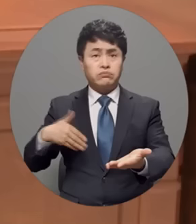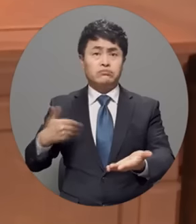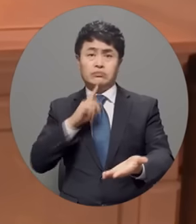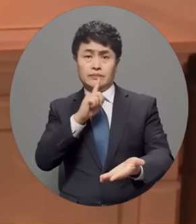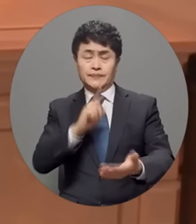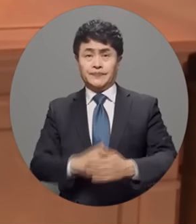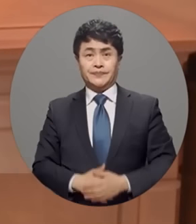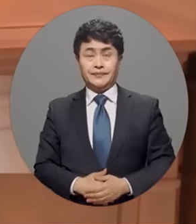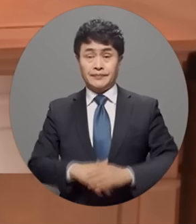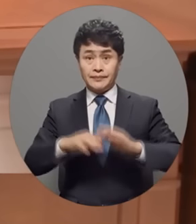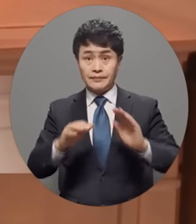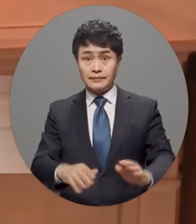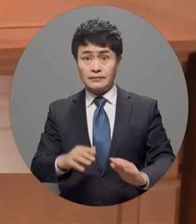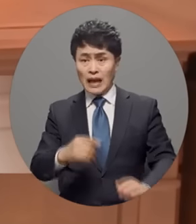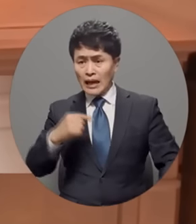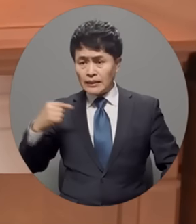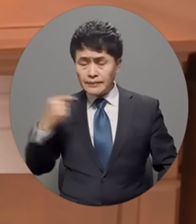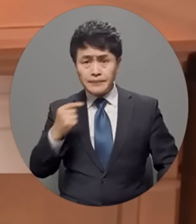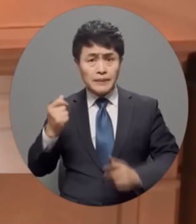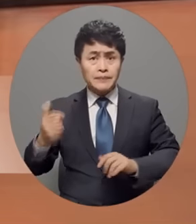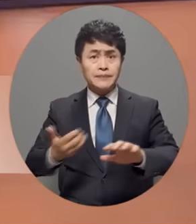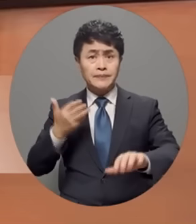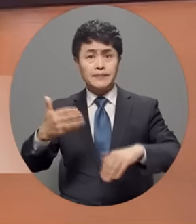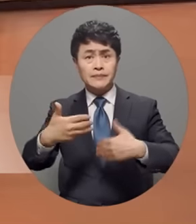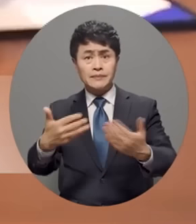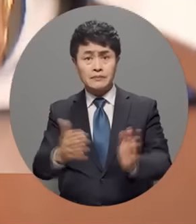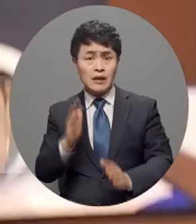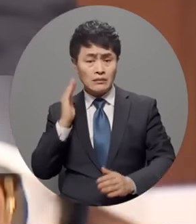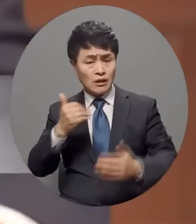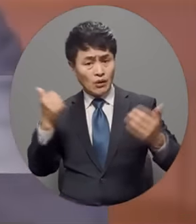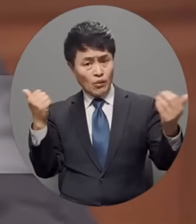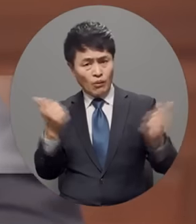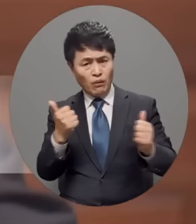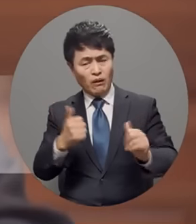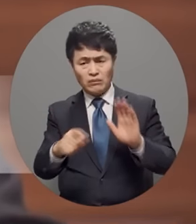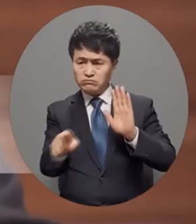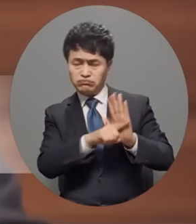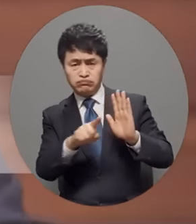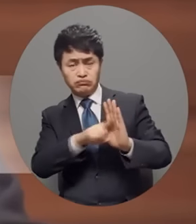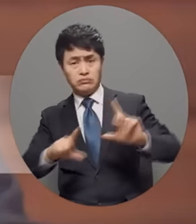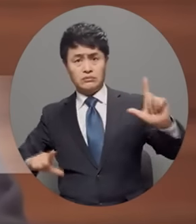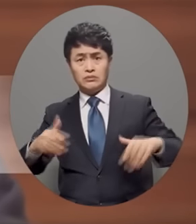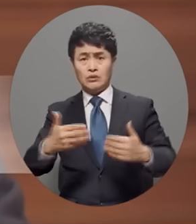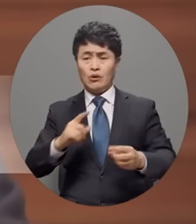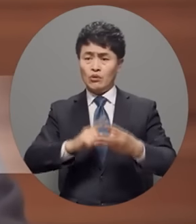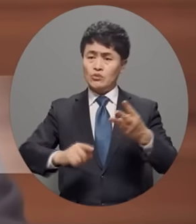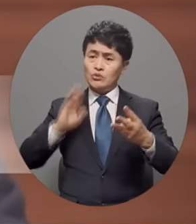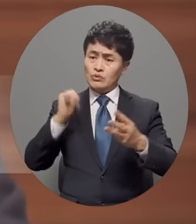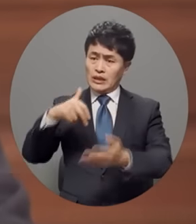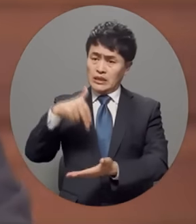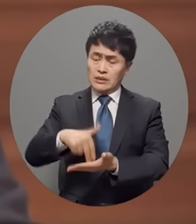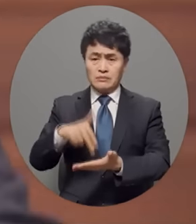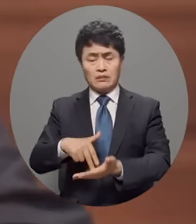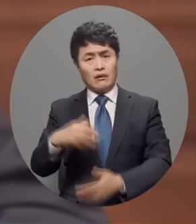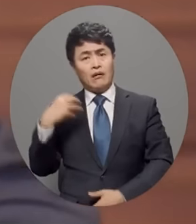있을지는 모르겠다고 말했습니다. 강성 보수층 일각에서 영수회담 자체에 부정적인 것도 윤 대통령 입장에서는